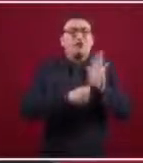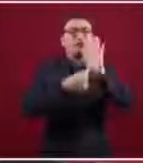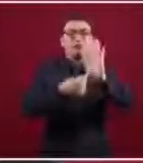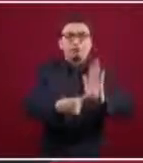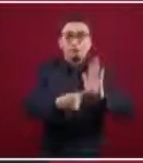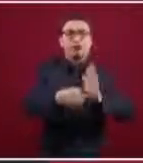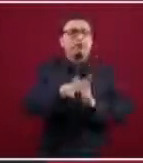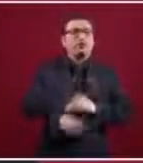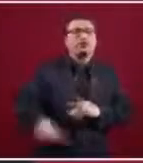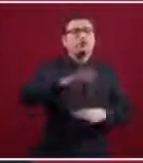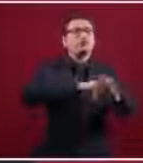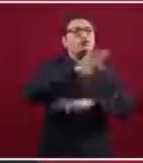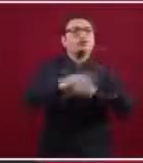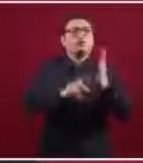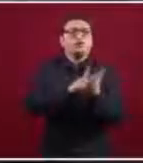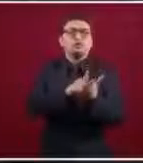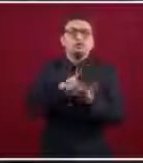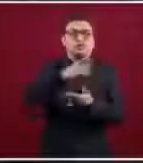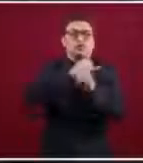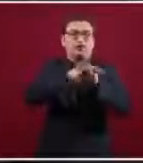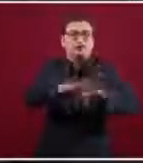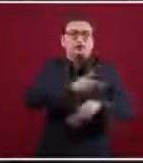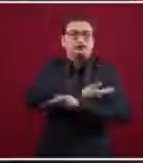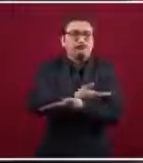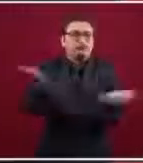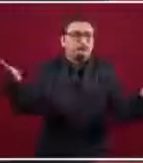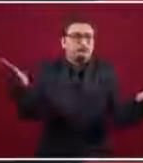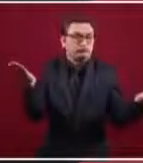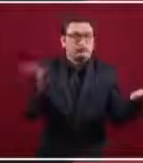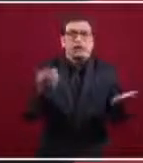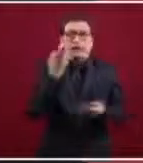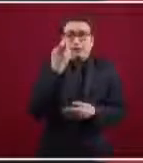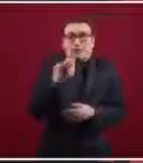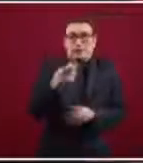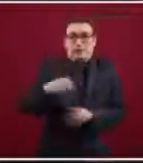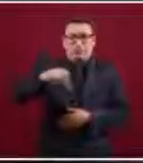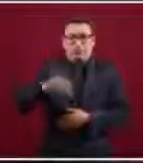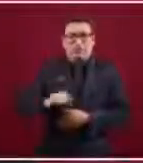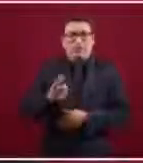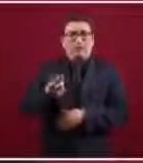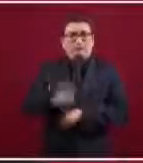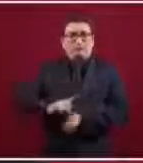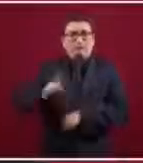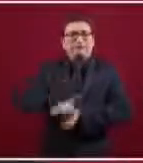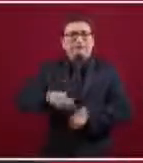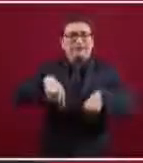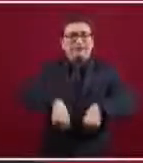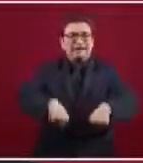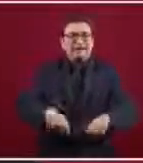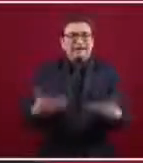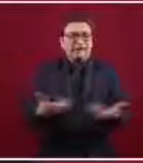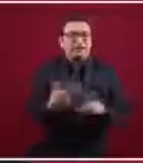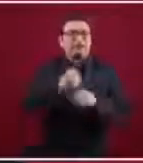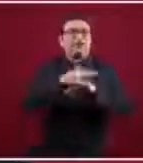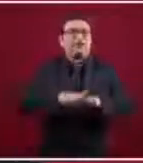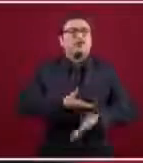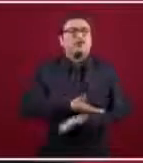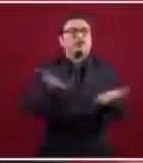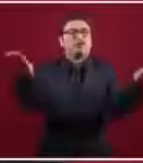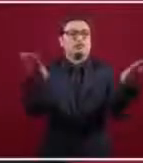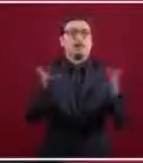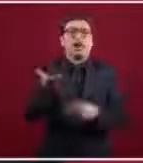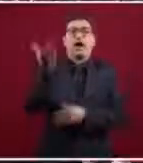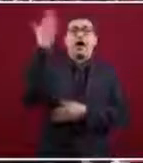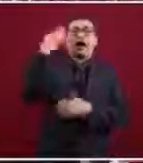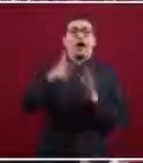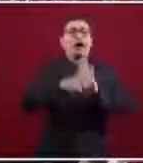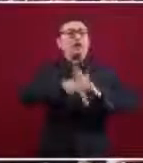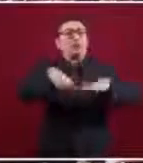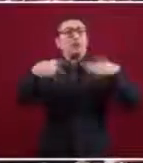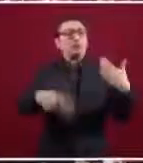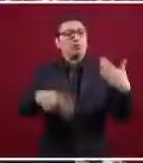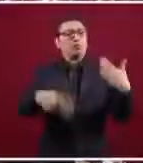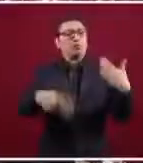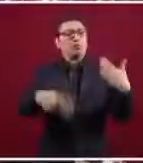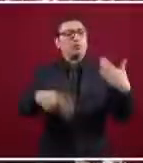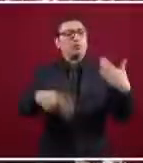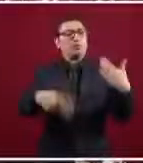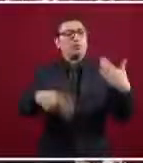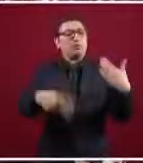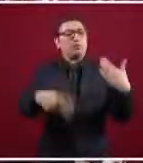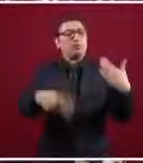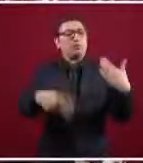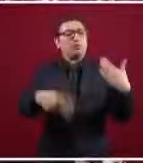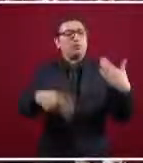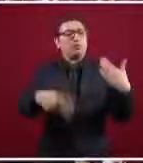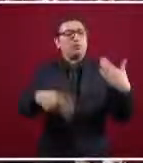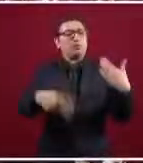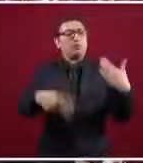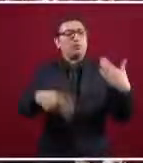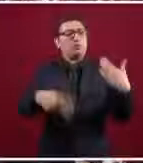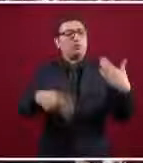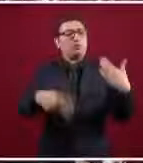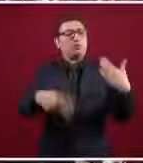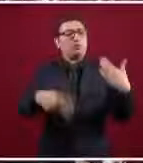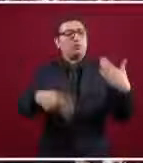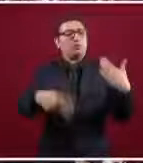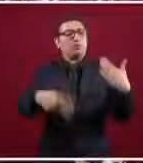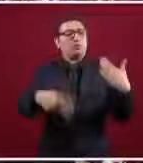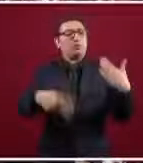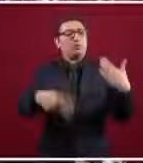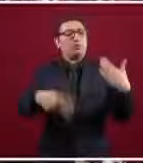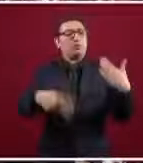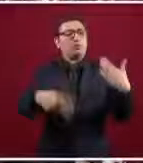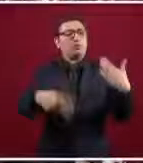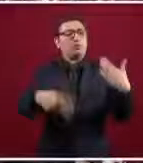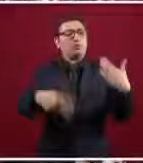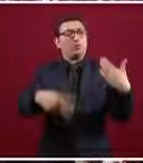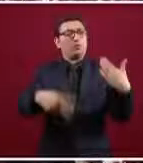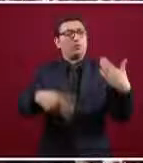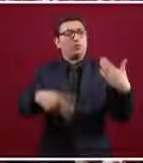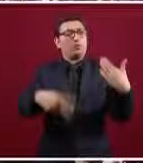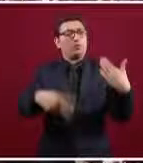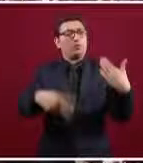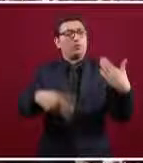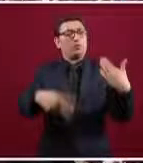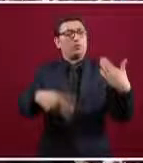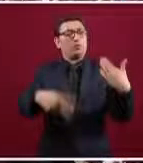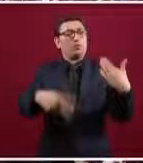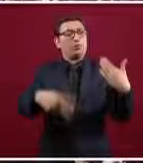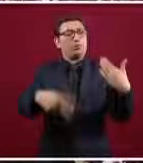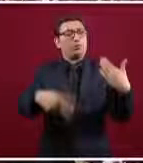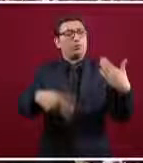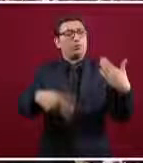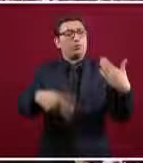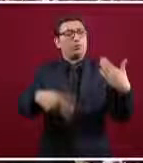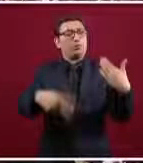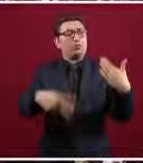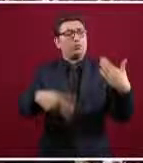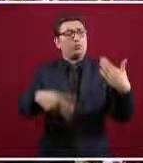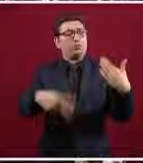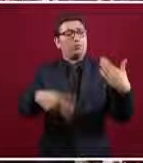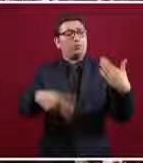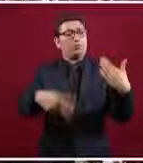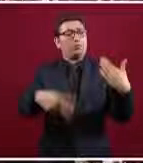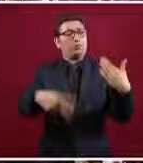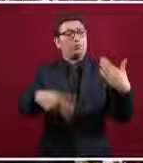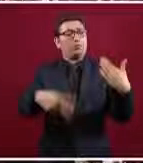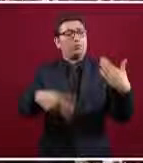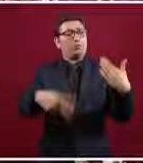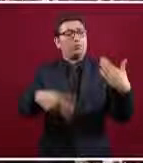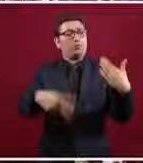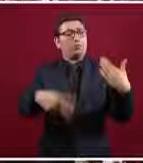el derecho a la información. Esto que hacemos todas las mañanas. Antes salía un periodicazo,